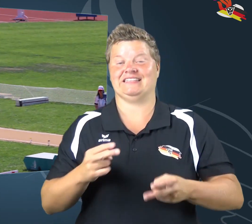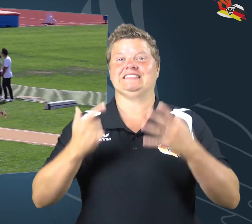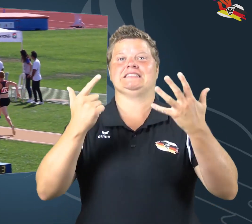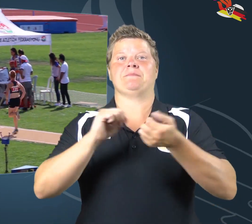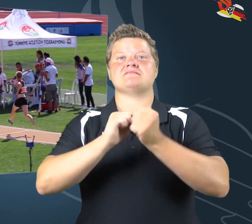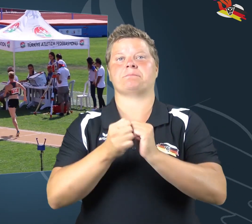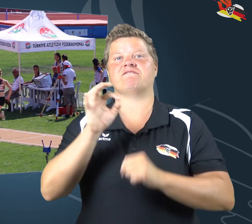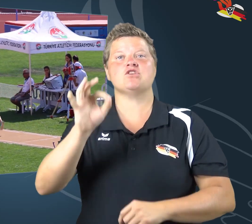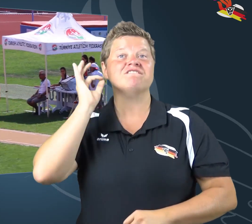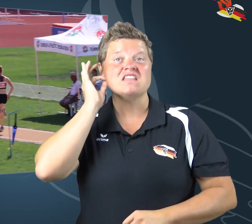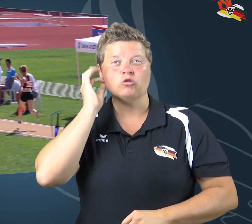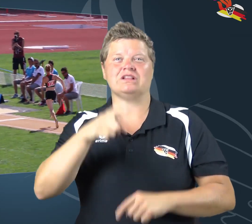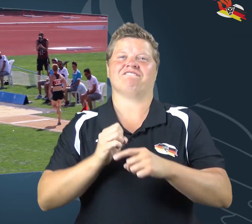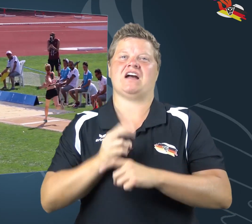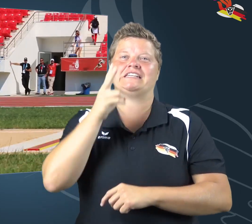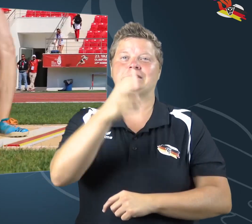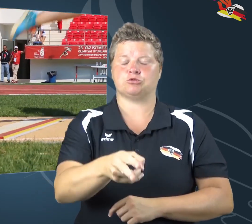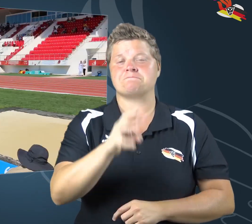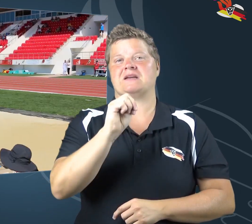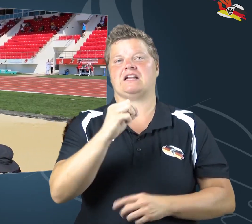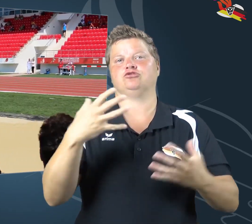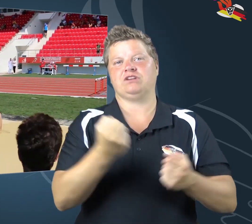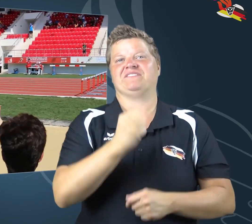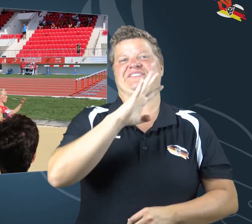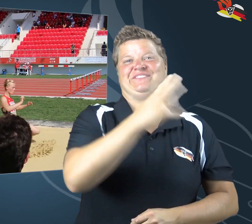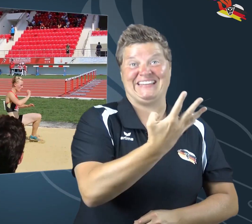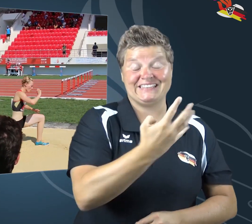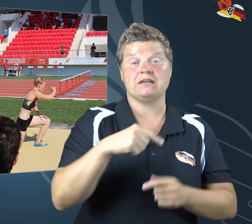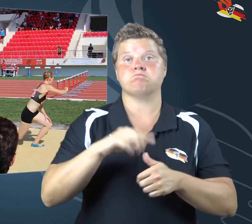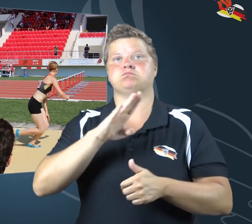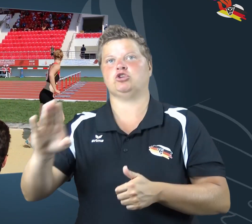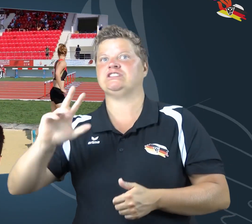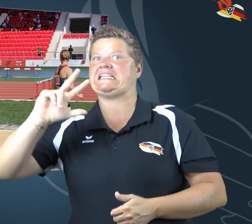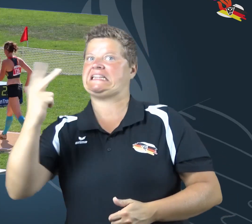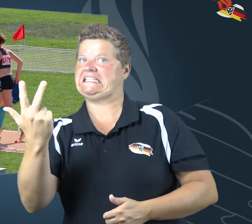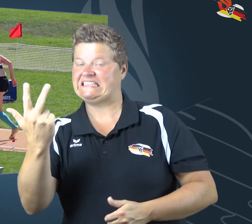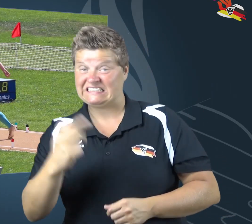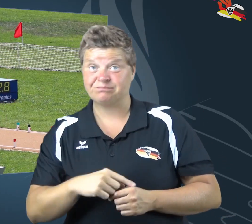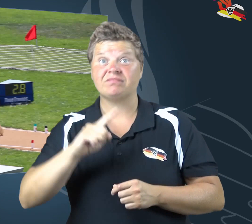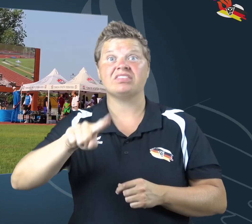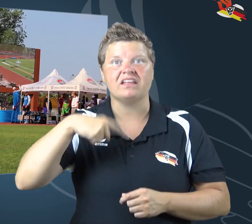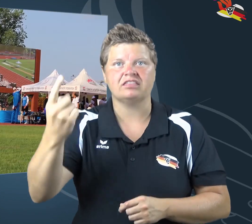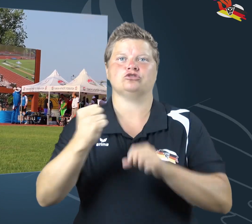Leichtathletik Beim Weitsprung im Siebenkampf der Frauen schaffte es Merker auf den 4.Platz, Brutscher auf den Dritten.